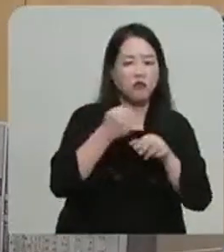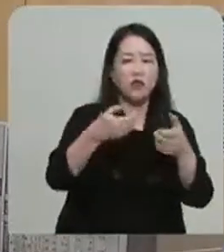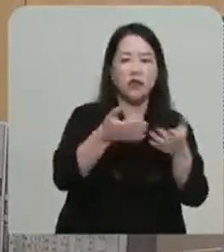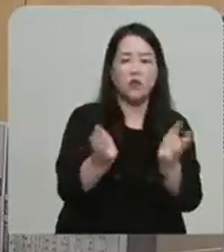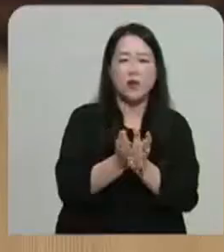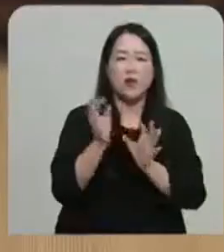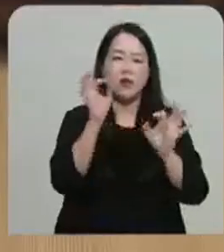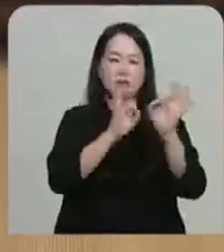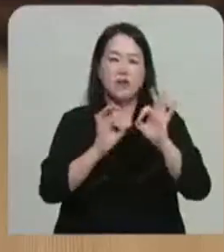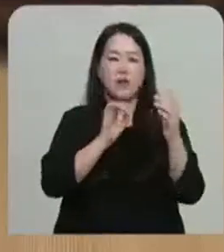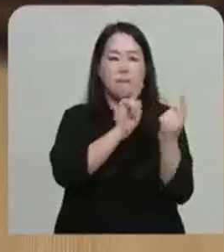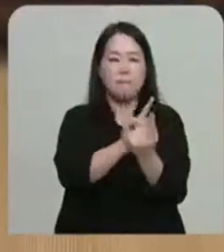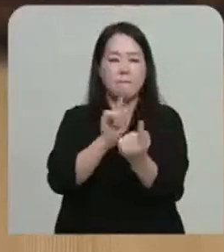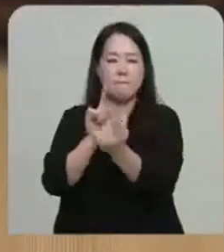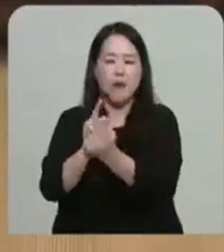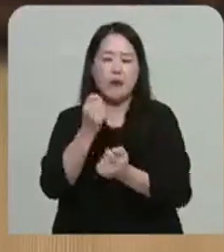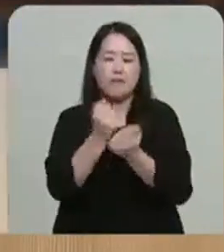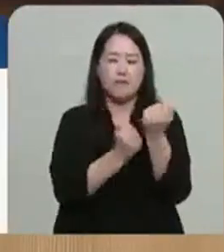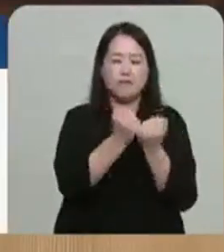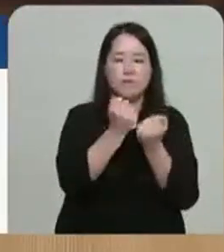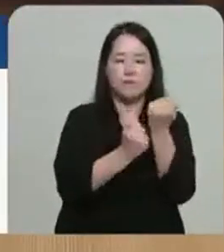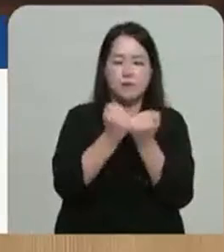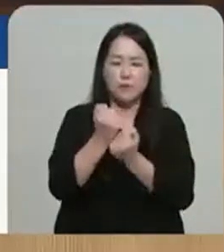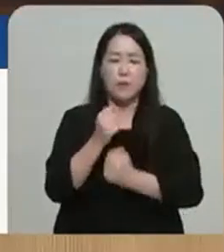최정일/전라북도 도로항공철도 과장 : 이 사업은 이미 타당성이